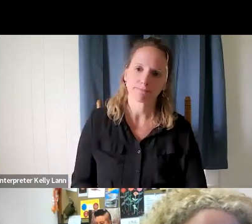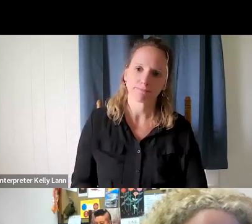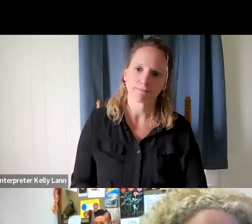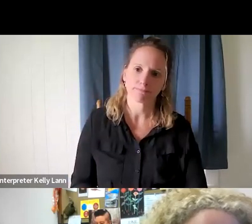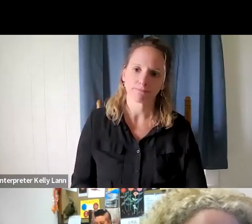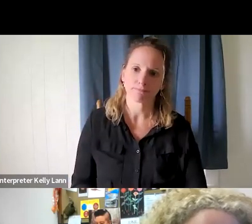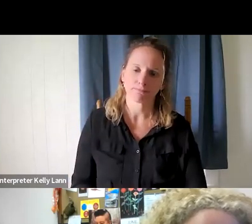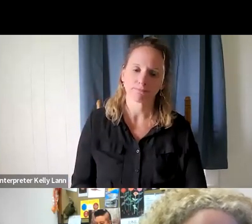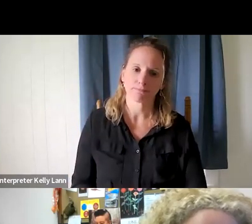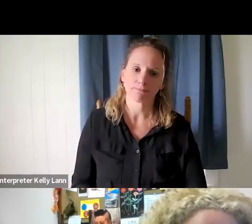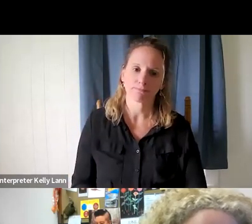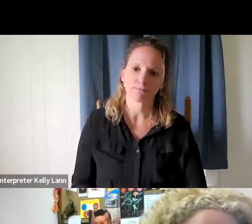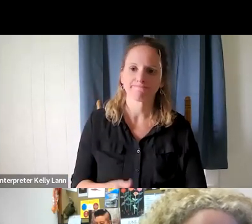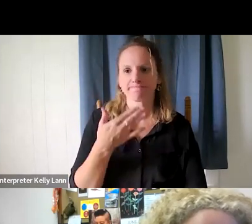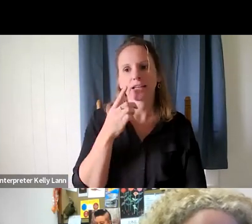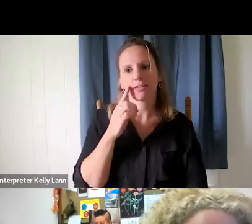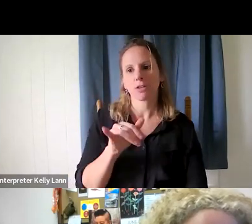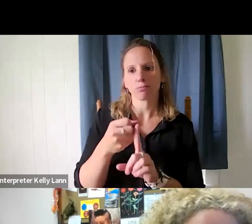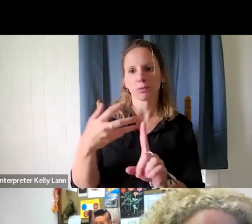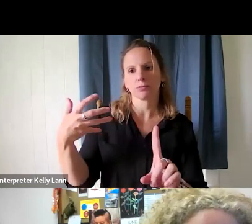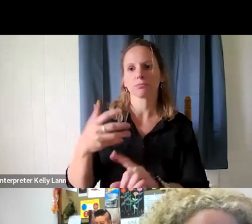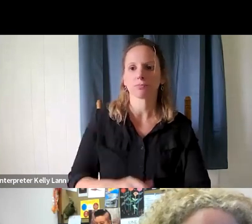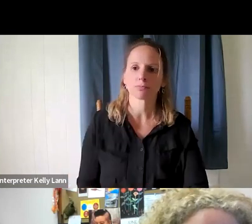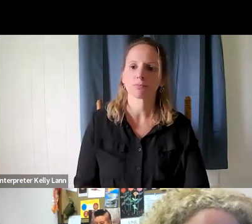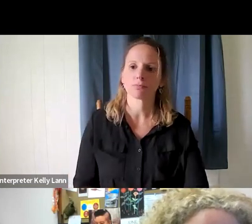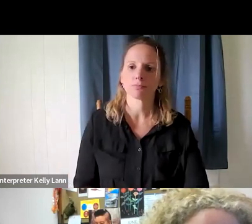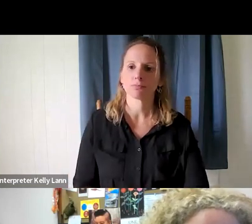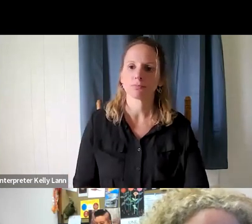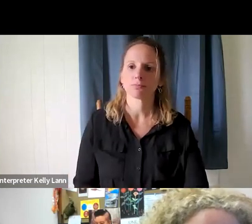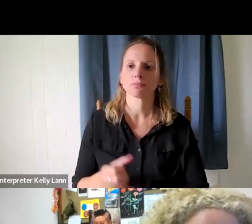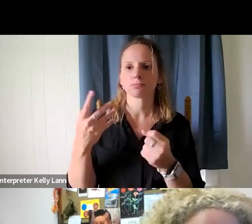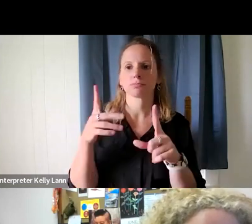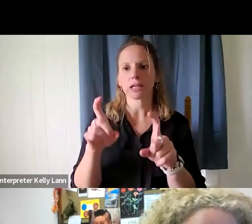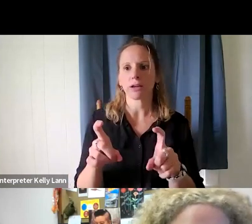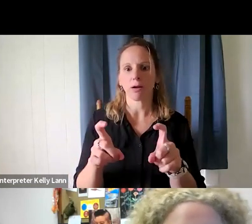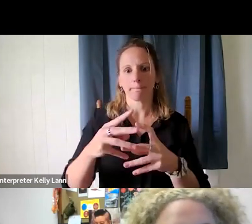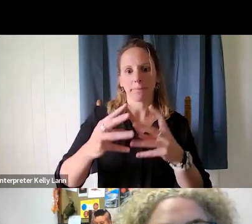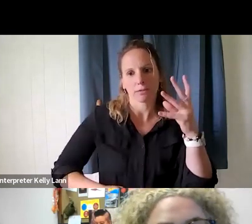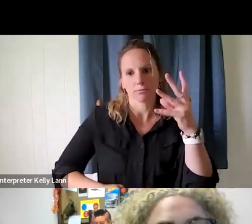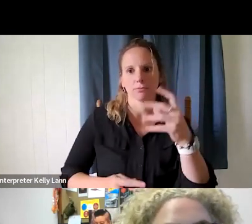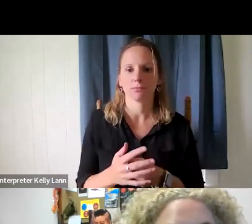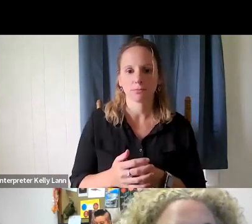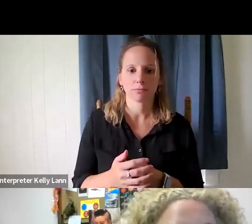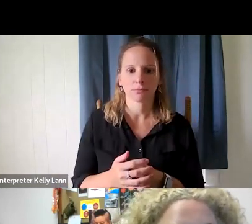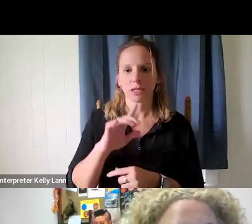Bien, gracias por esa explicación adicional, Amanda. Han llegado muchas preguntas al respecto.